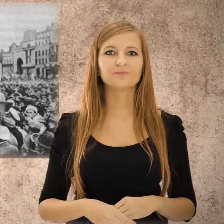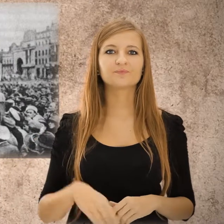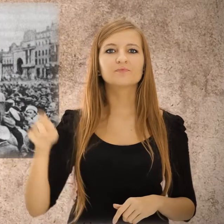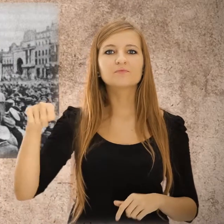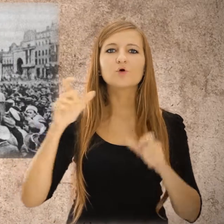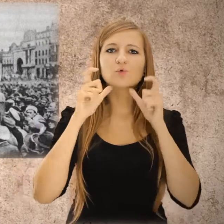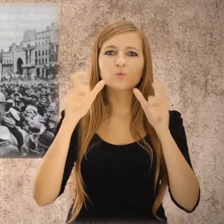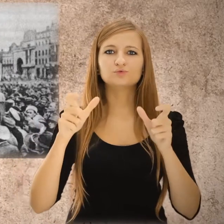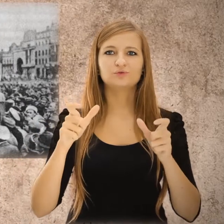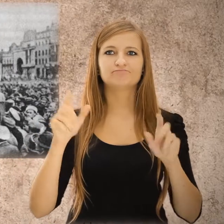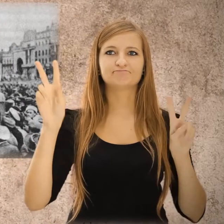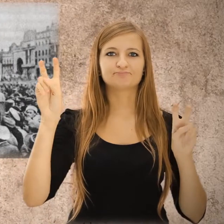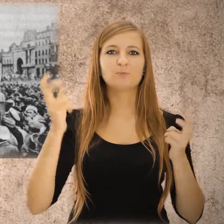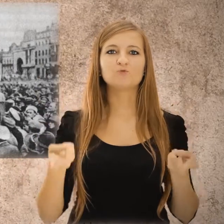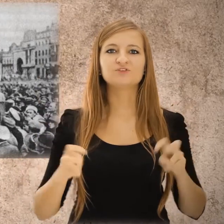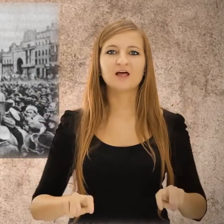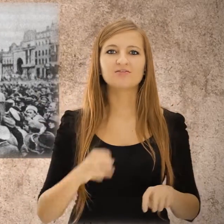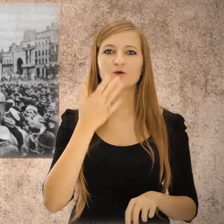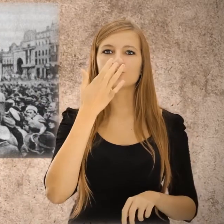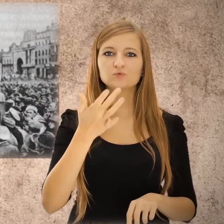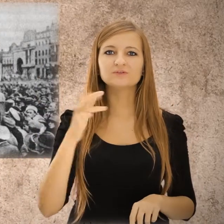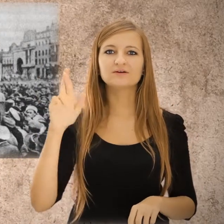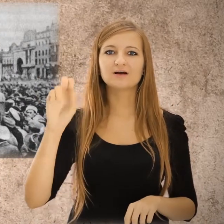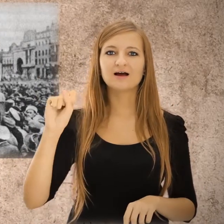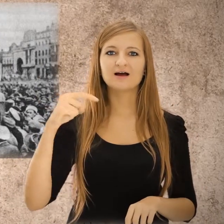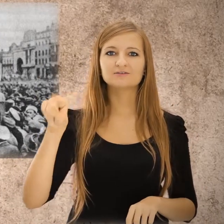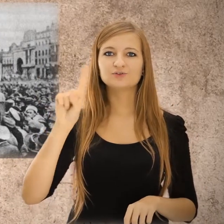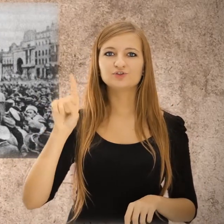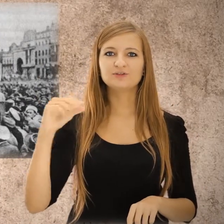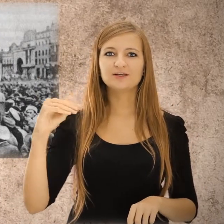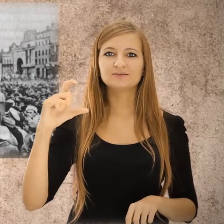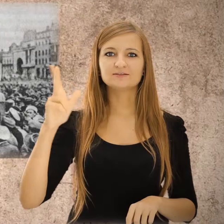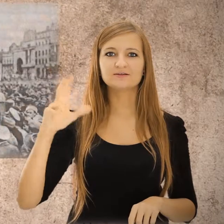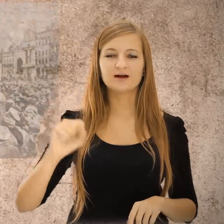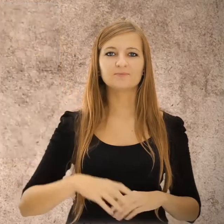Ogłoszono powstanie Rosji Radzieckiej,